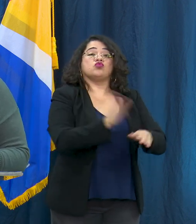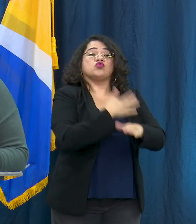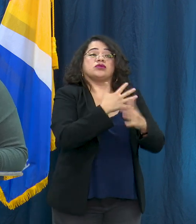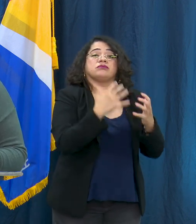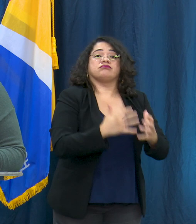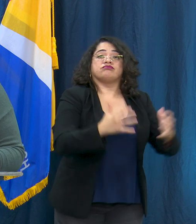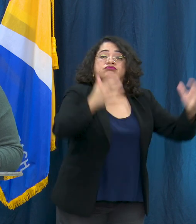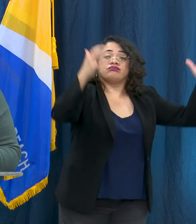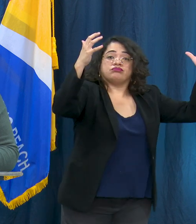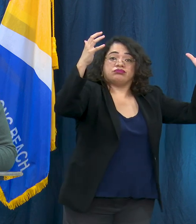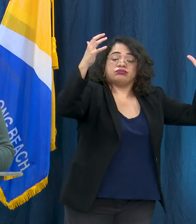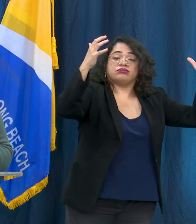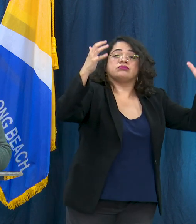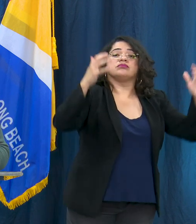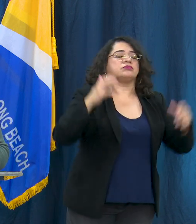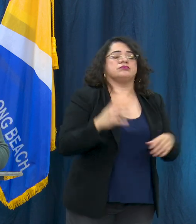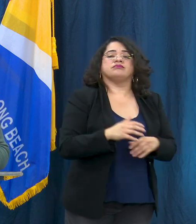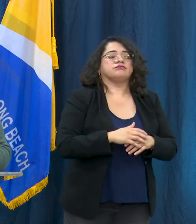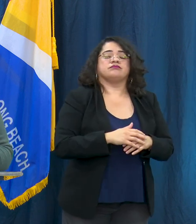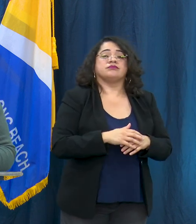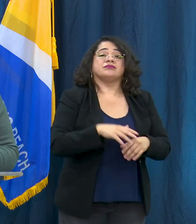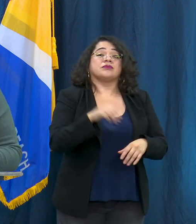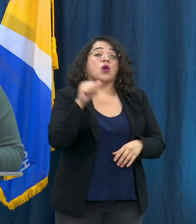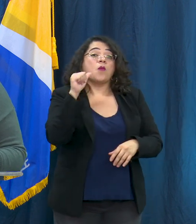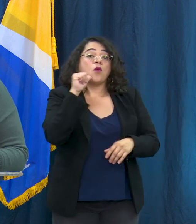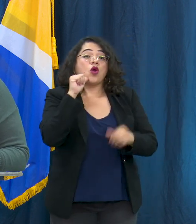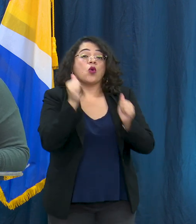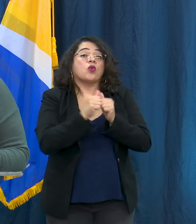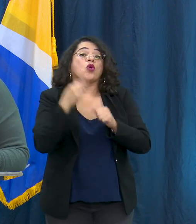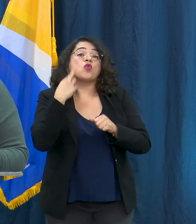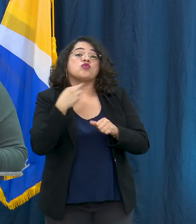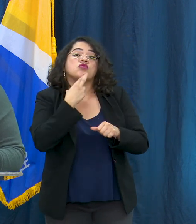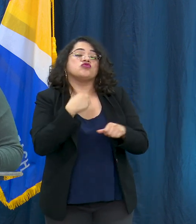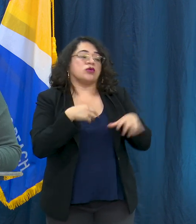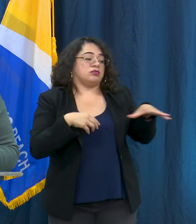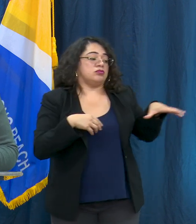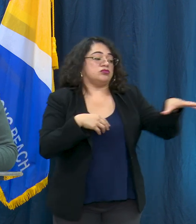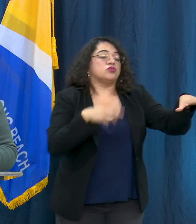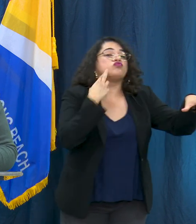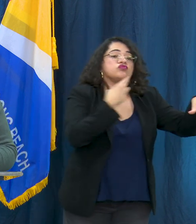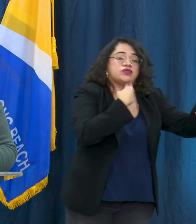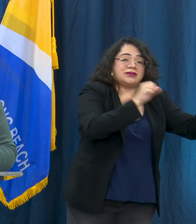me ento compare a los conciertos les record ahmo's que des más de nuestros